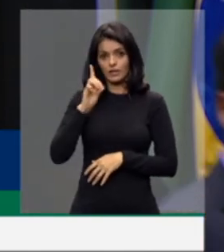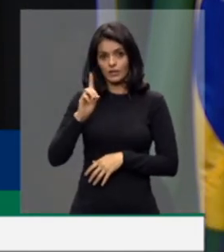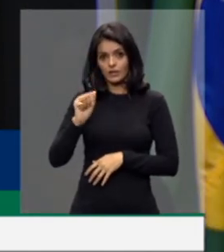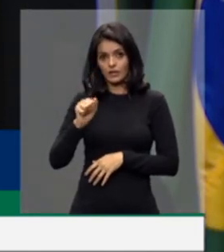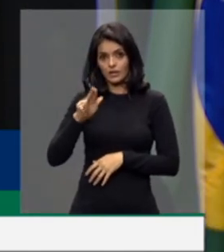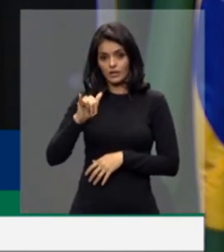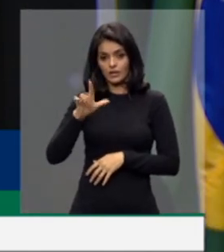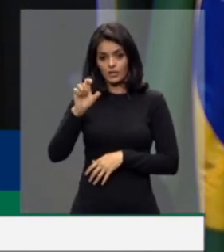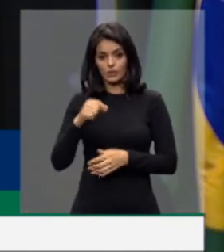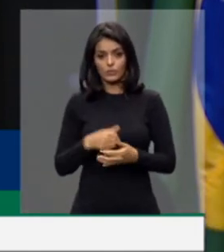OUTROS TIVERAM MÉRITO ACOLHIDO DE FORMA PARCIAL COMO